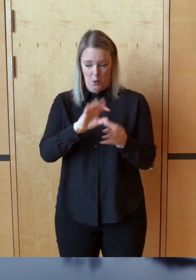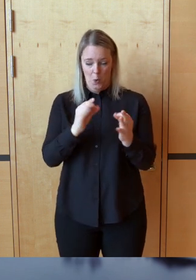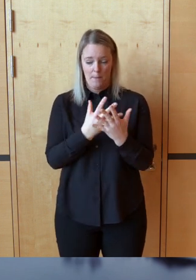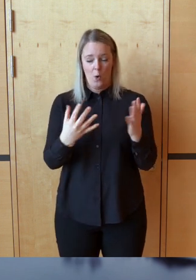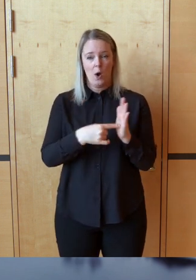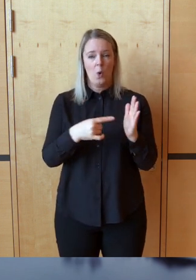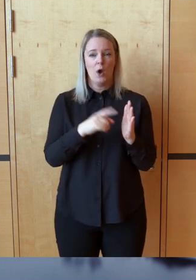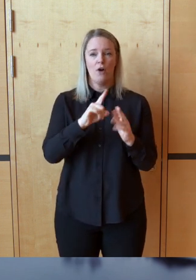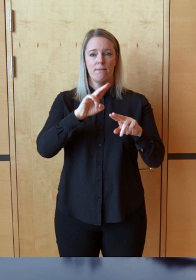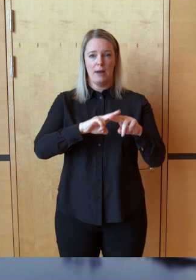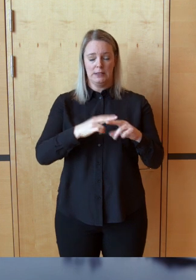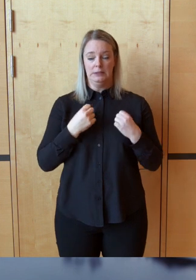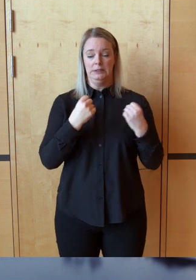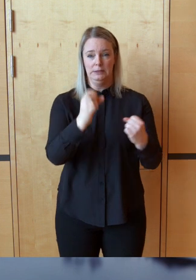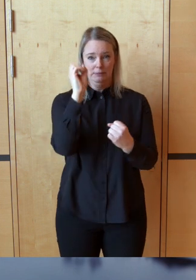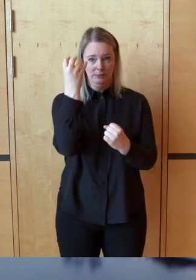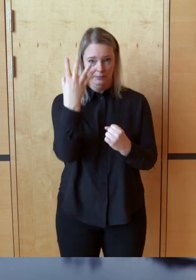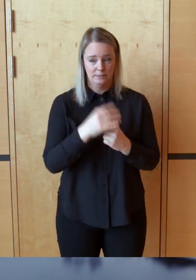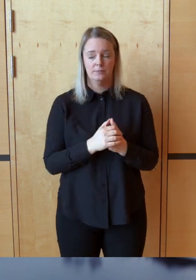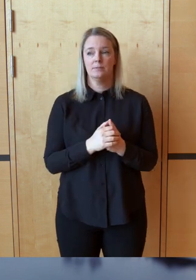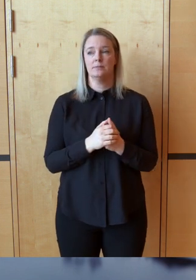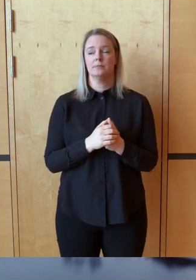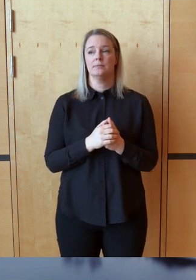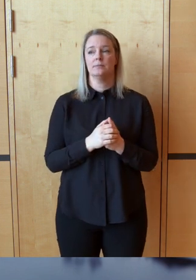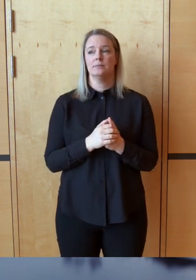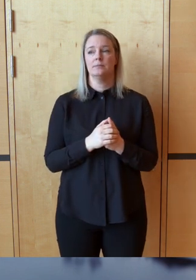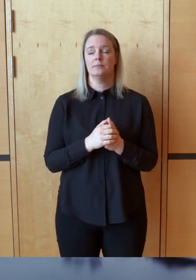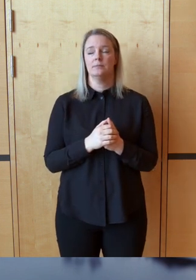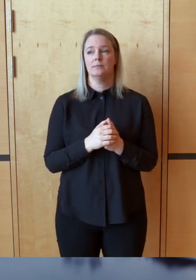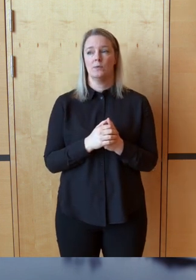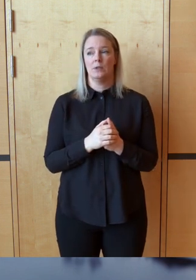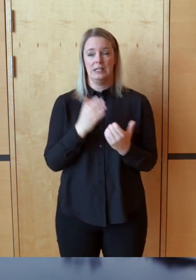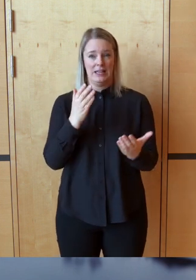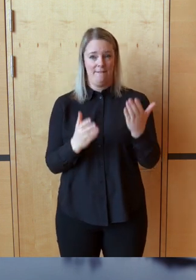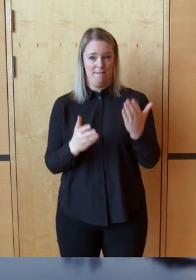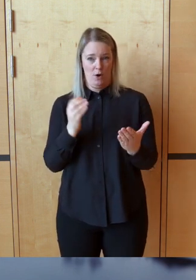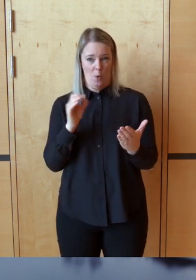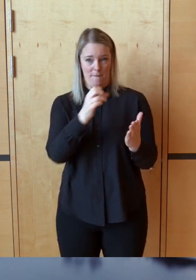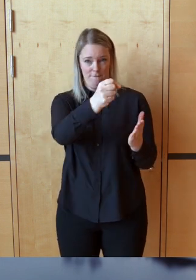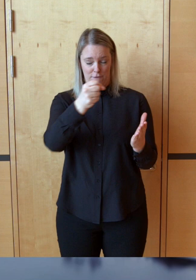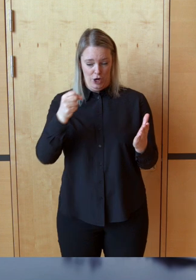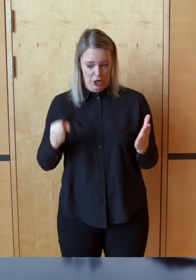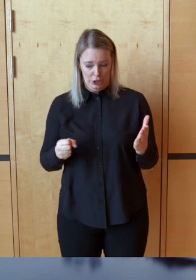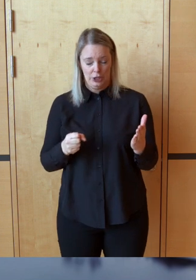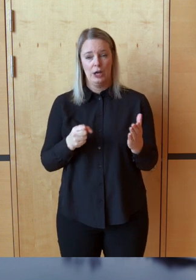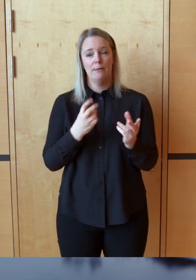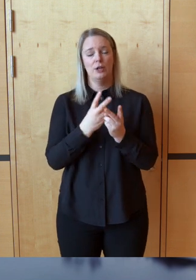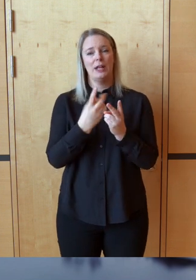Alltså handlar det om en Försämrad Utryckningstid på 1,6 sekunder